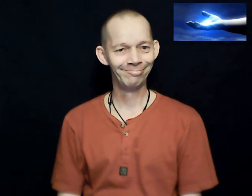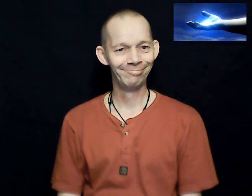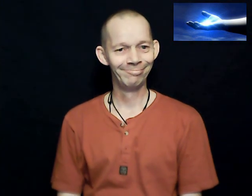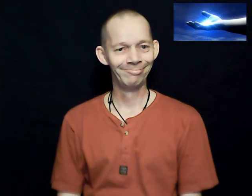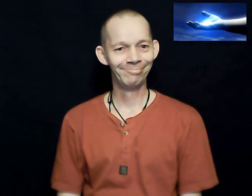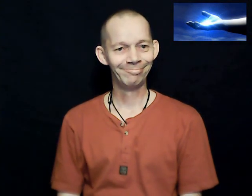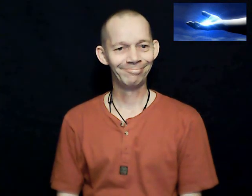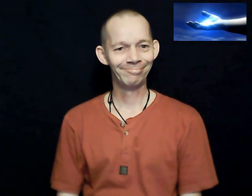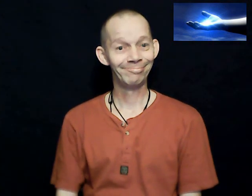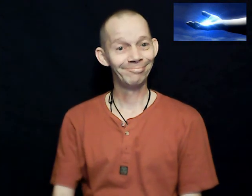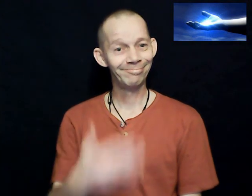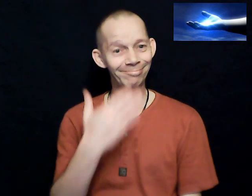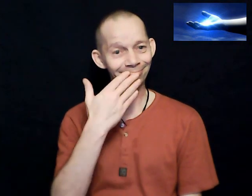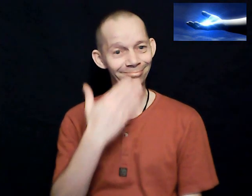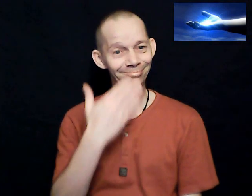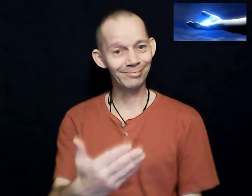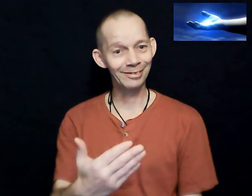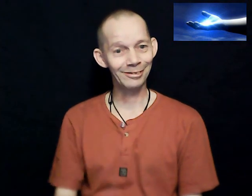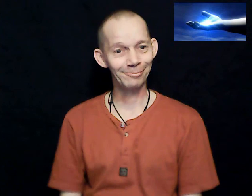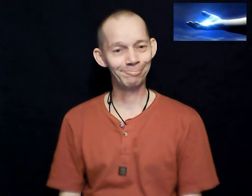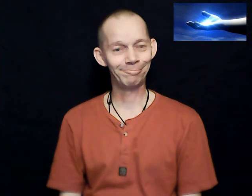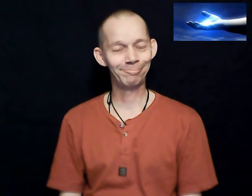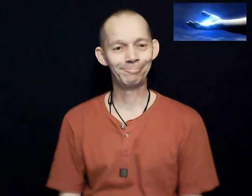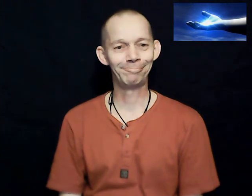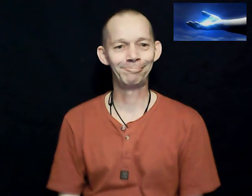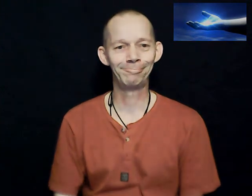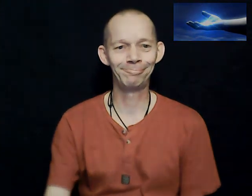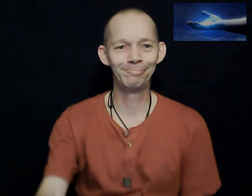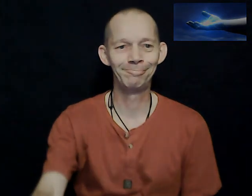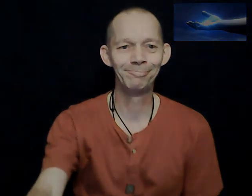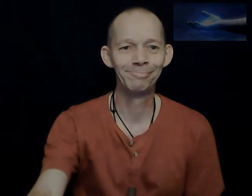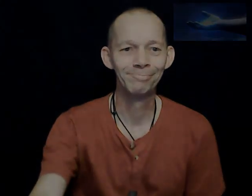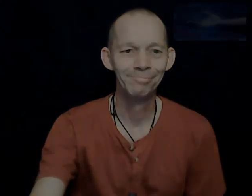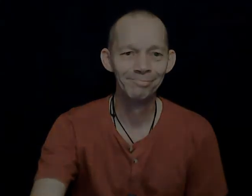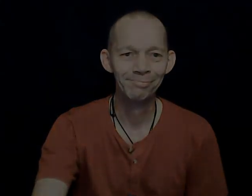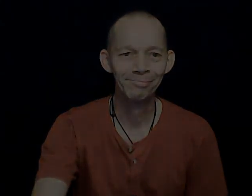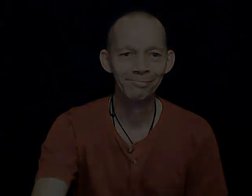Merci. Sous-titrage par Jean-Luc Jamart.